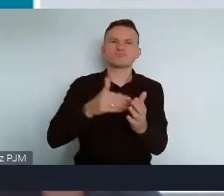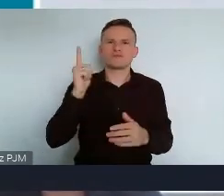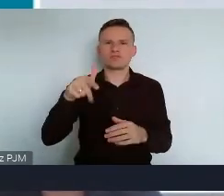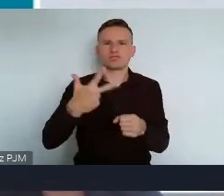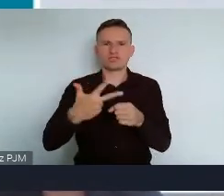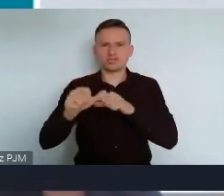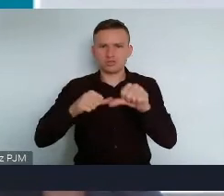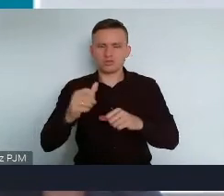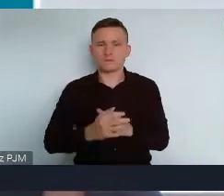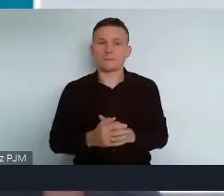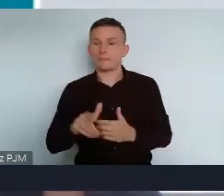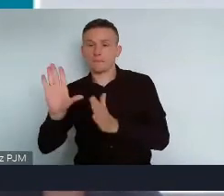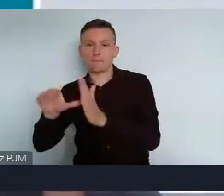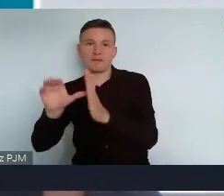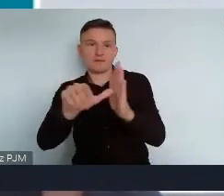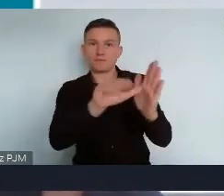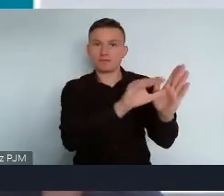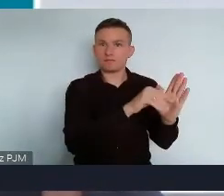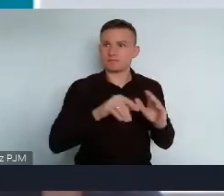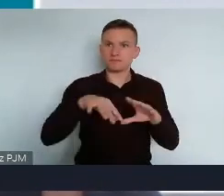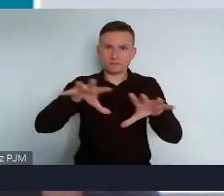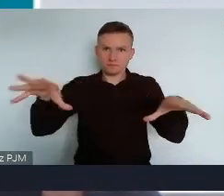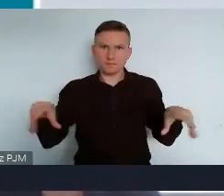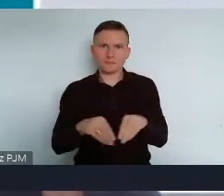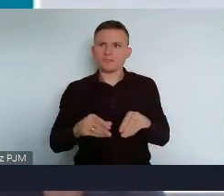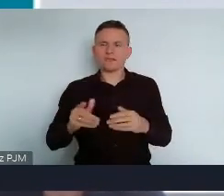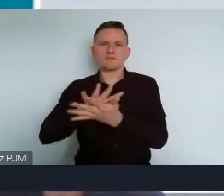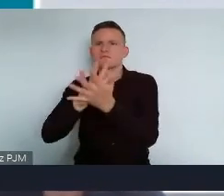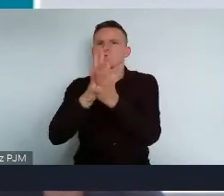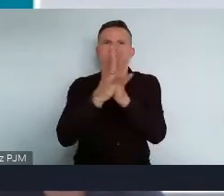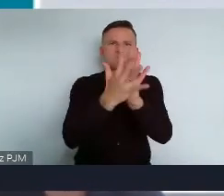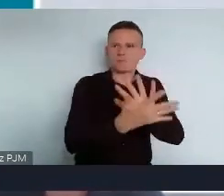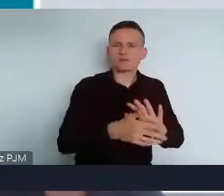Miasta te mają być przekształcone w ośrodki eksperymentów i innowacji,